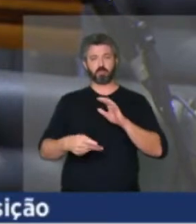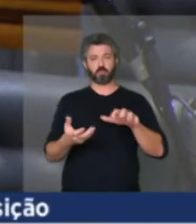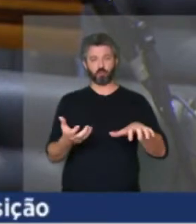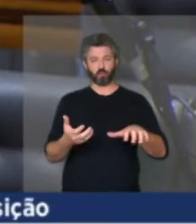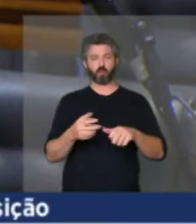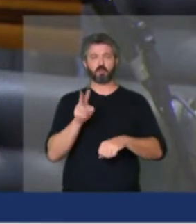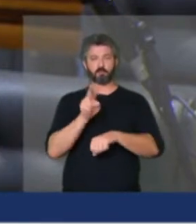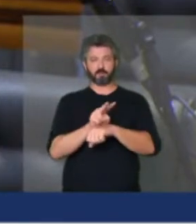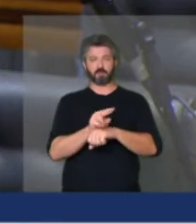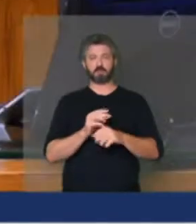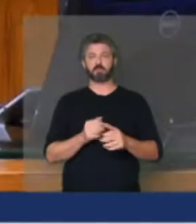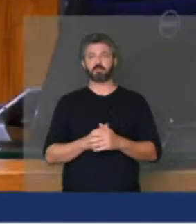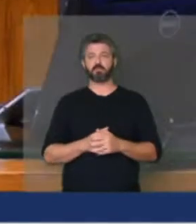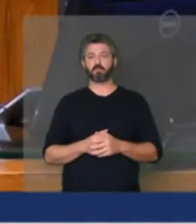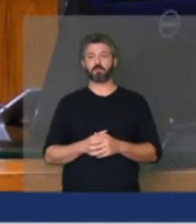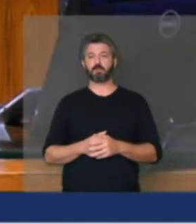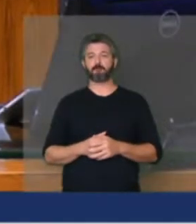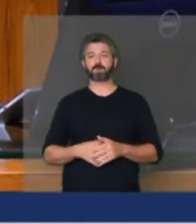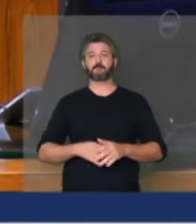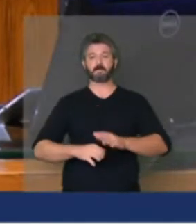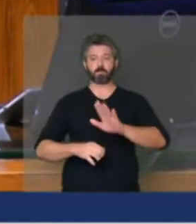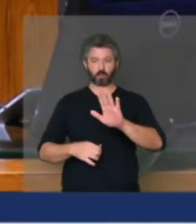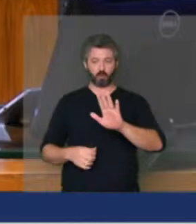FISCALIZAÇÃO E CONTROLE. EU TENHO AQUI UM APELO DO DEPUTADO ZARATTINI QUE É O RELATOR. EU TENHO UM APELO DO